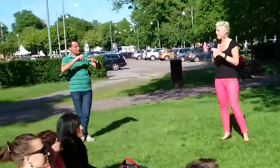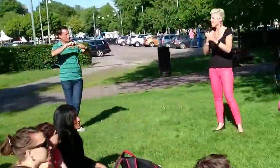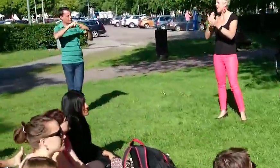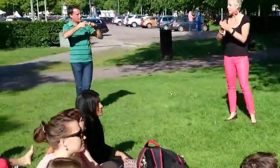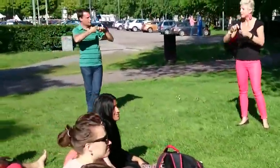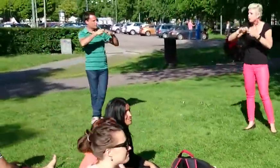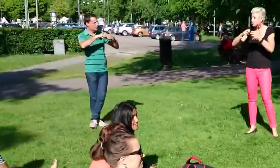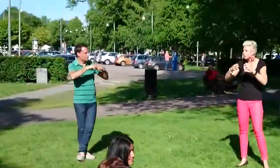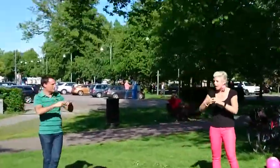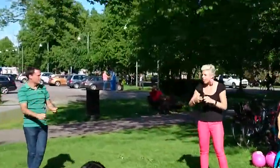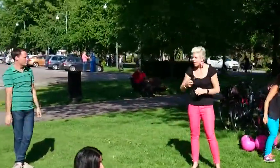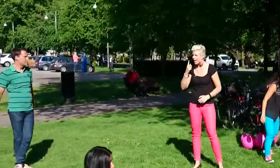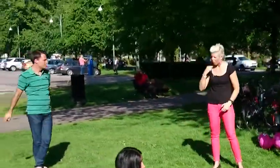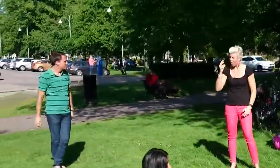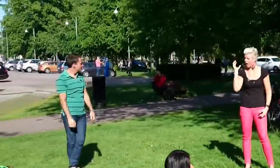Igår gjorde vi det!